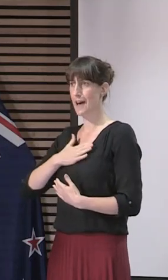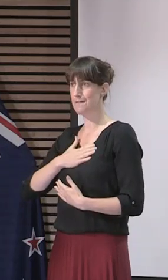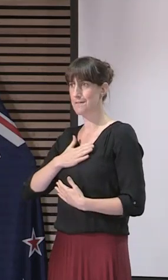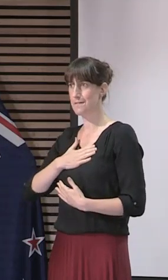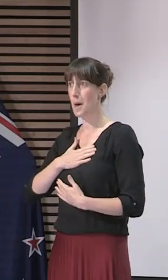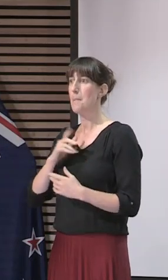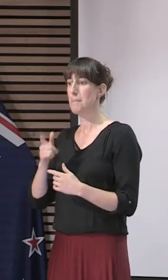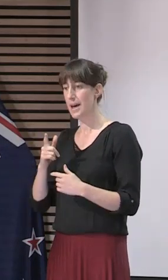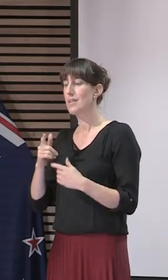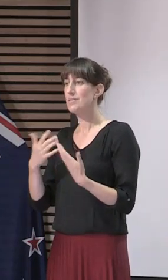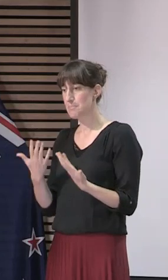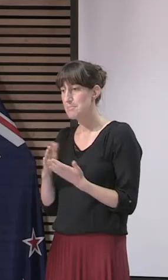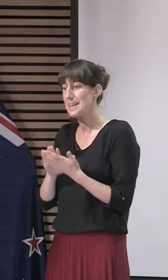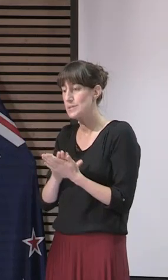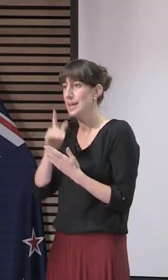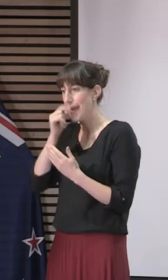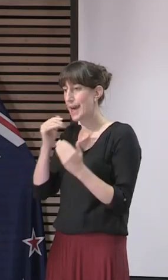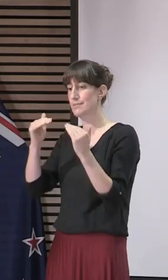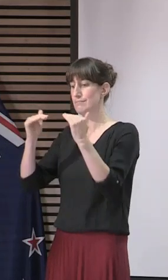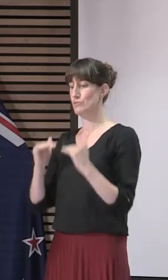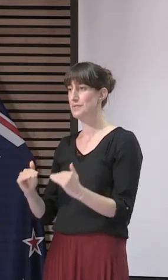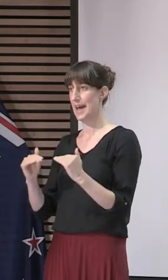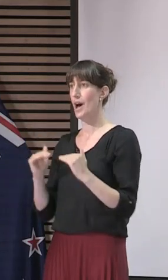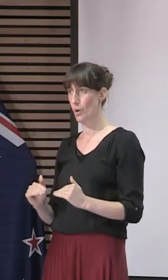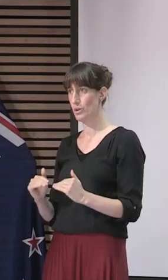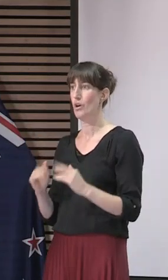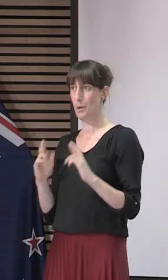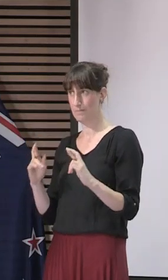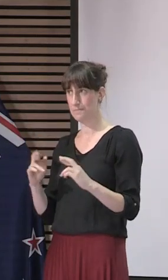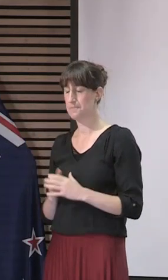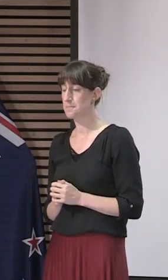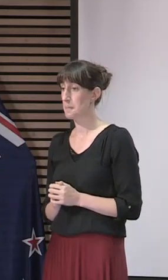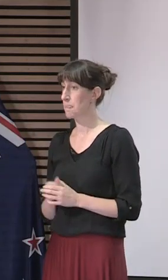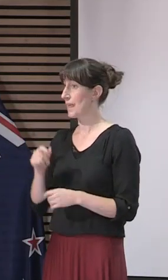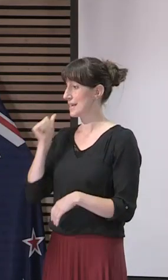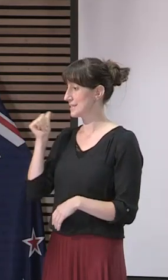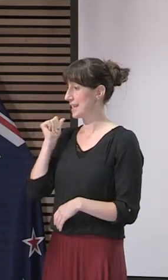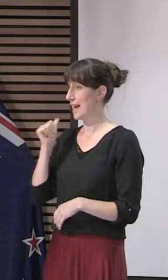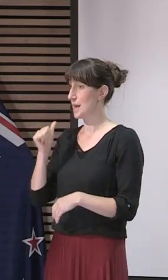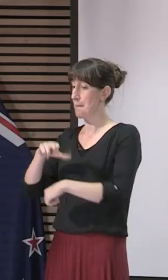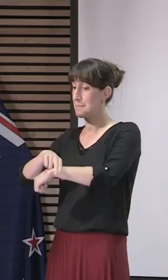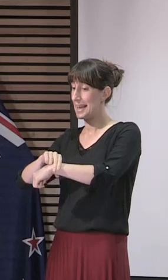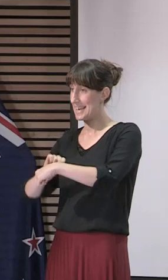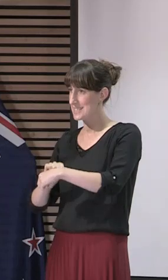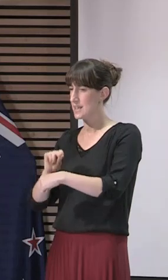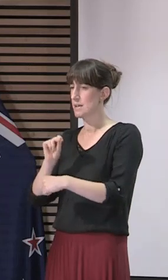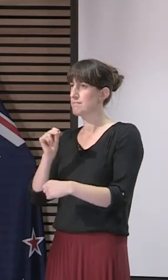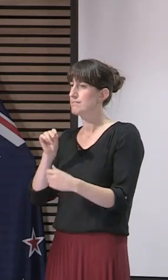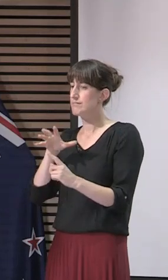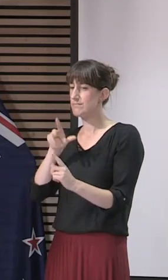atawhai. Ko te tikanga kei te